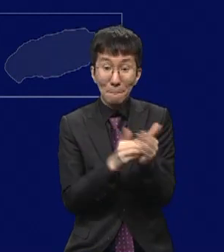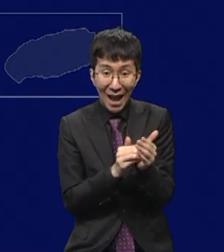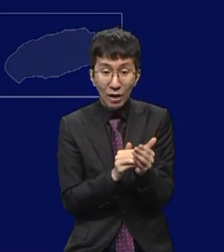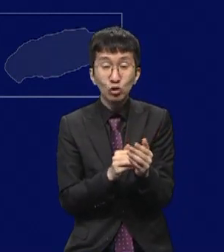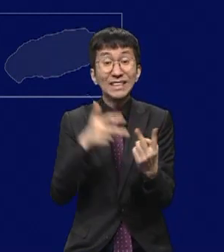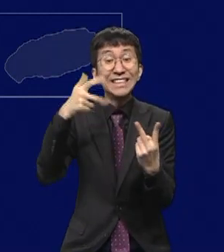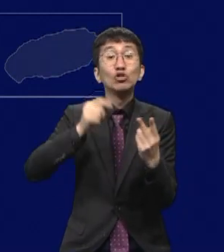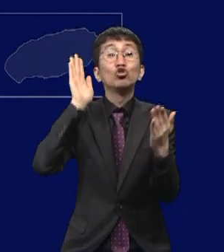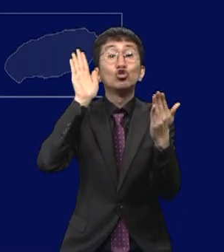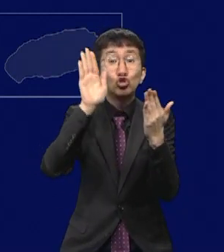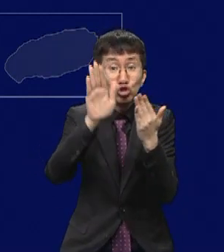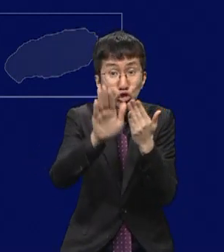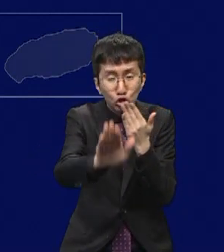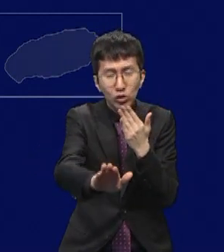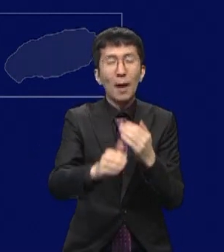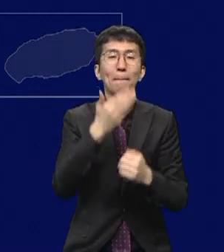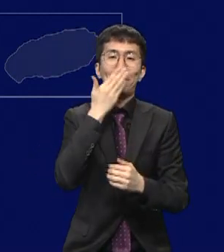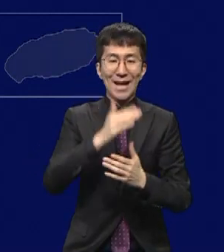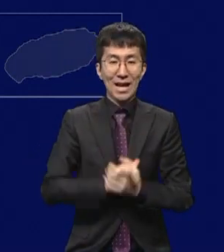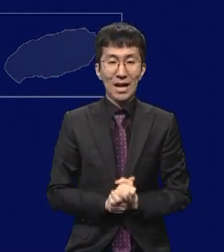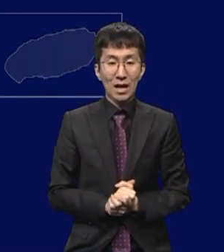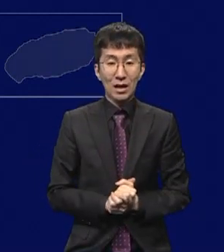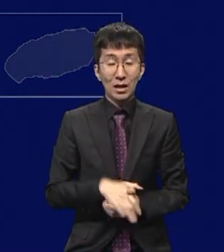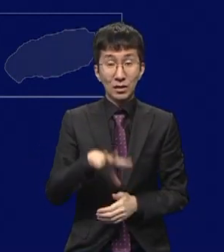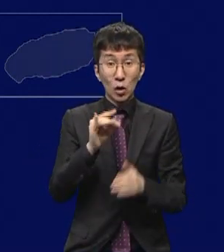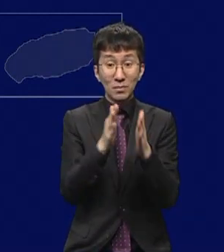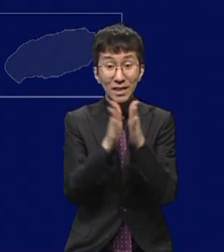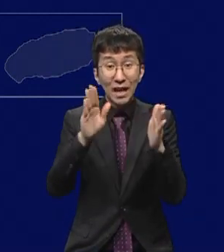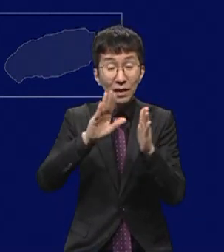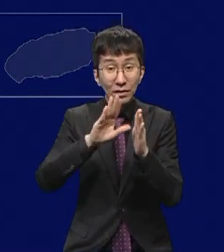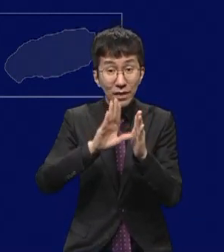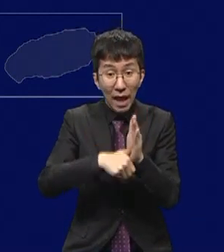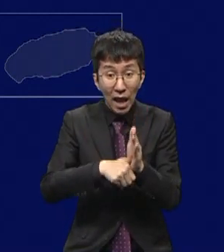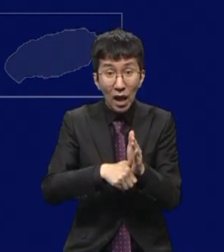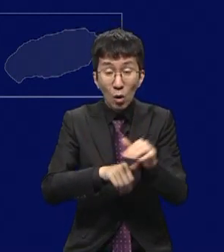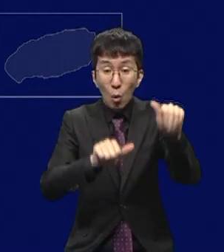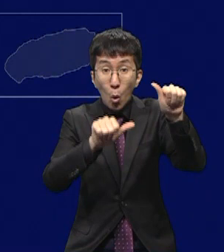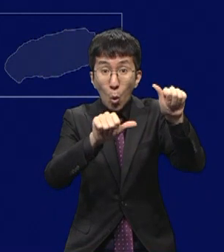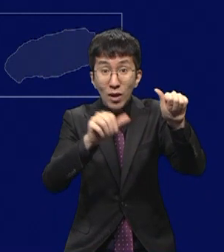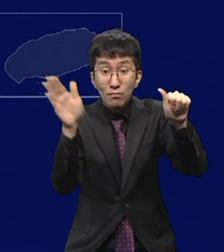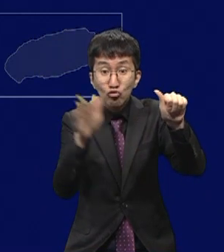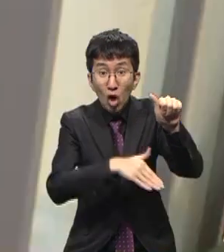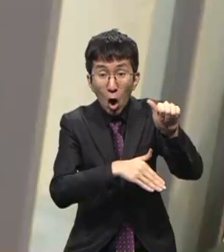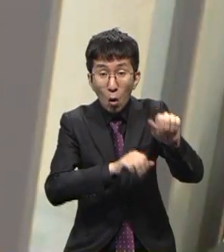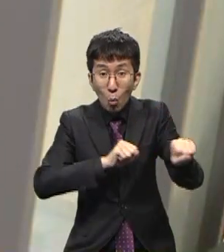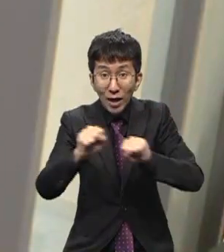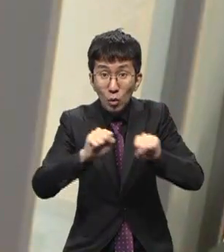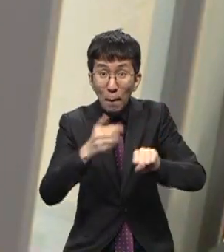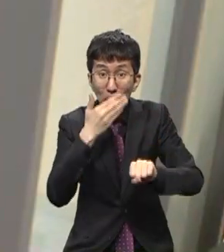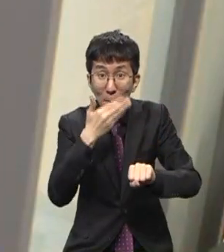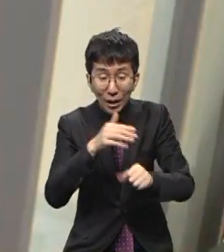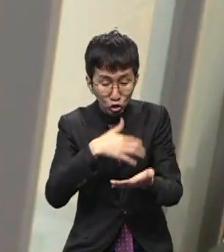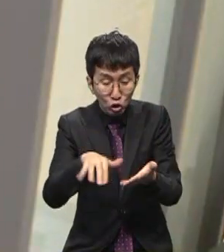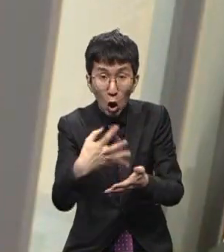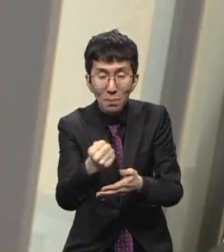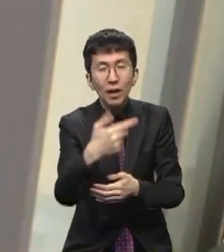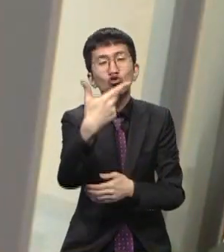2주가 지난 사람이 대상인데 시행 첫날 자가 격리 면제 대상은 6만 명 정도입니다. 일상 회복으로 한 걸음 다가선 조치라는